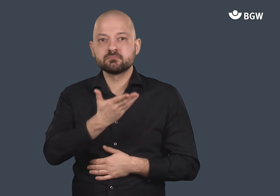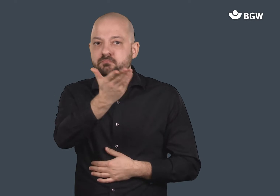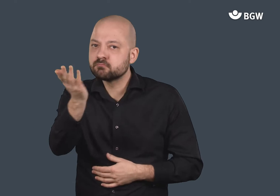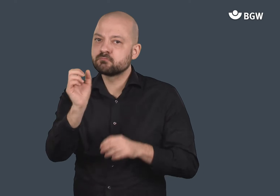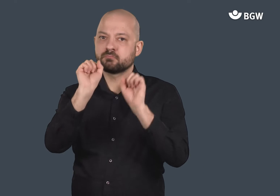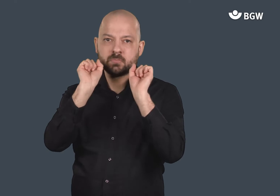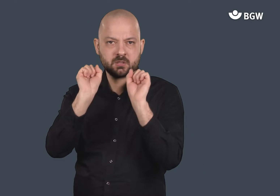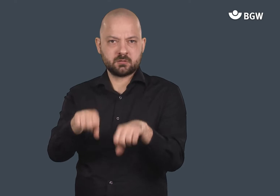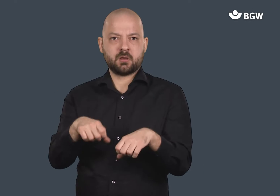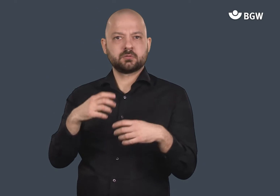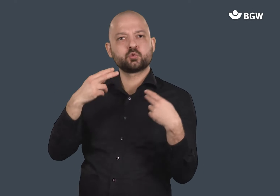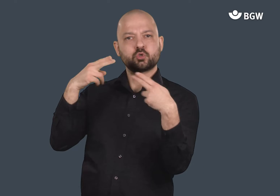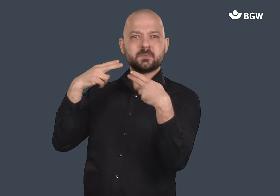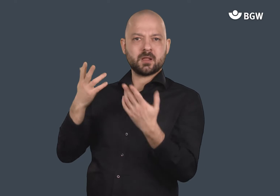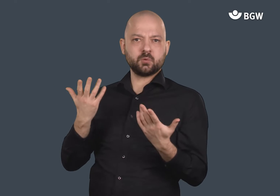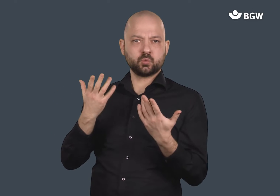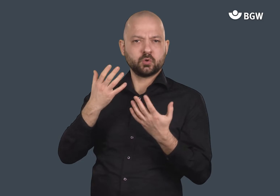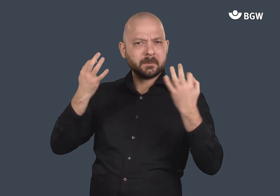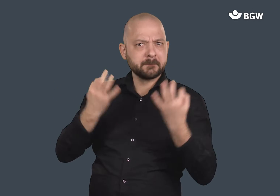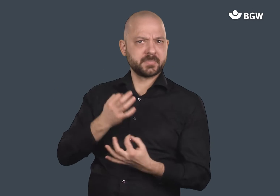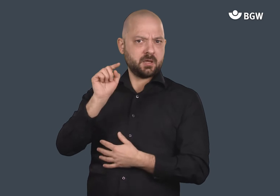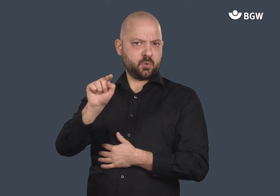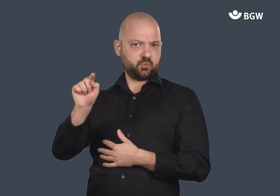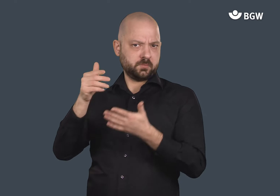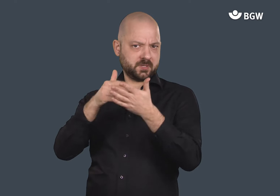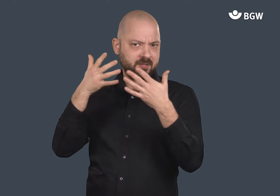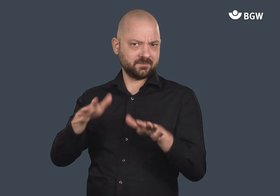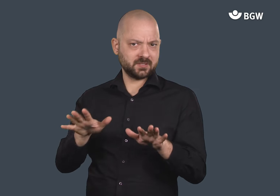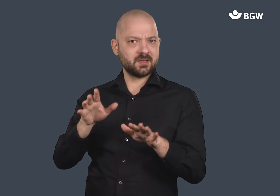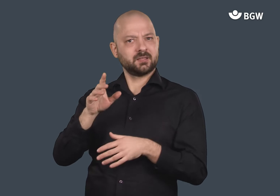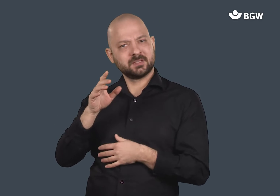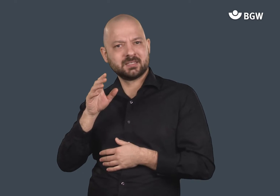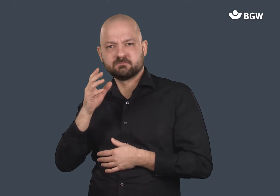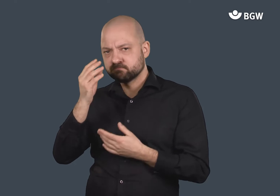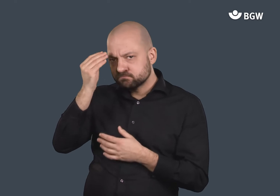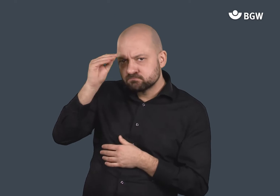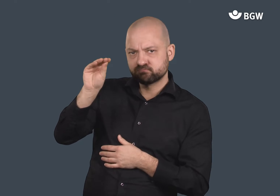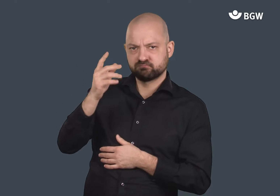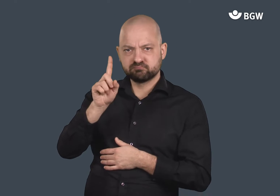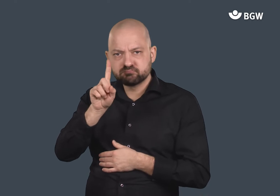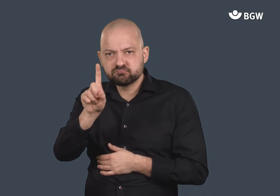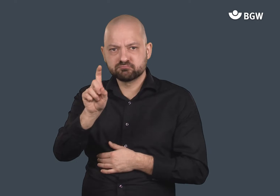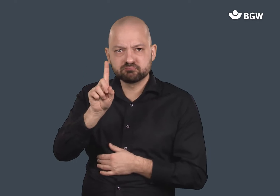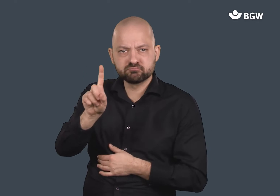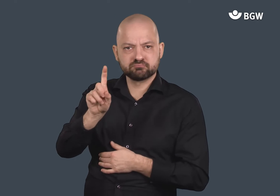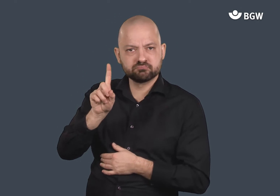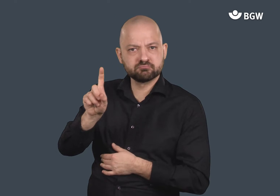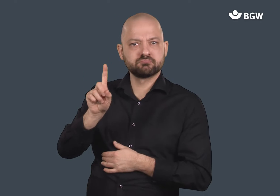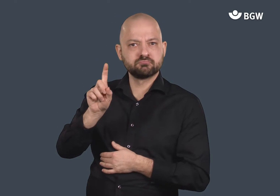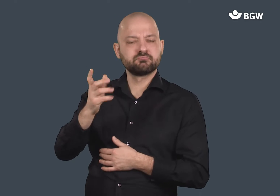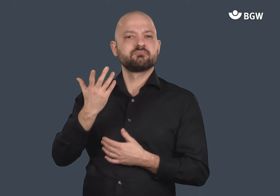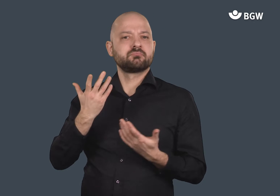Damit können Nutzer und Nutzerinnen eine Rückmeldung zum Bedarf geben